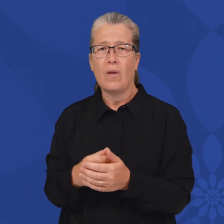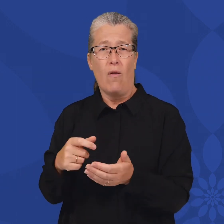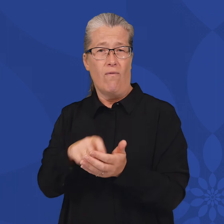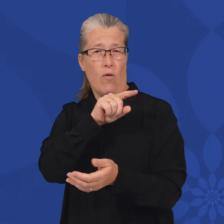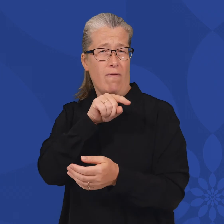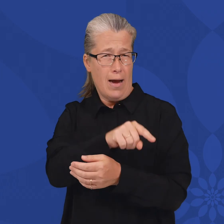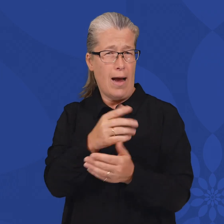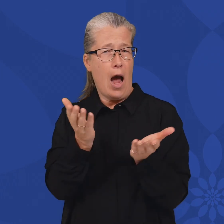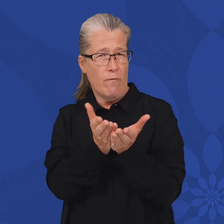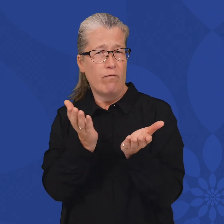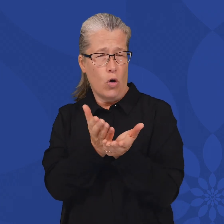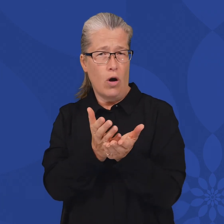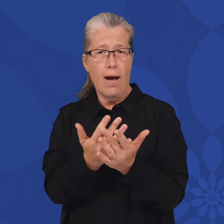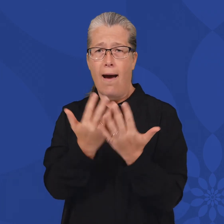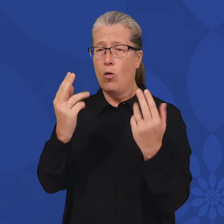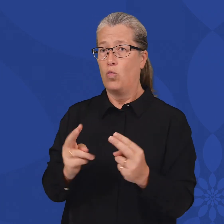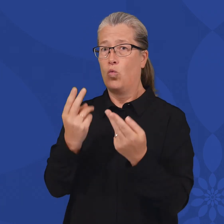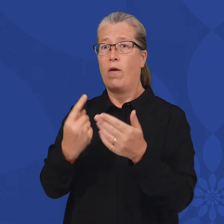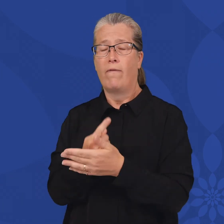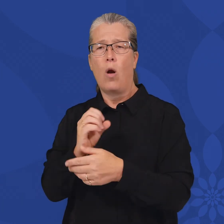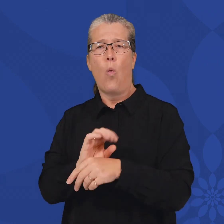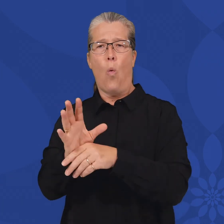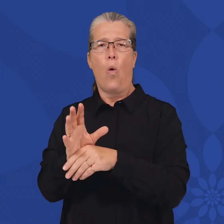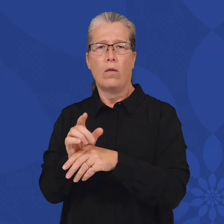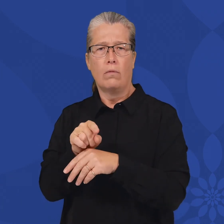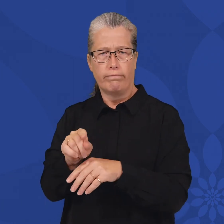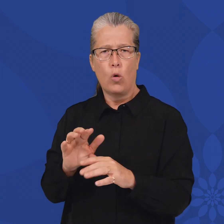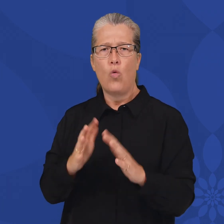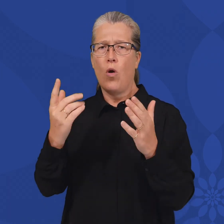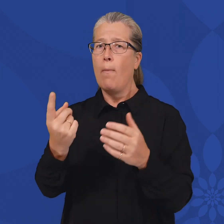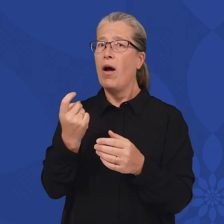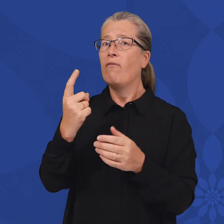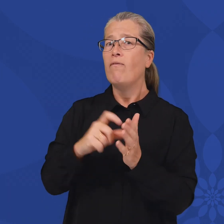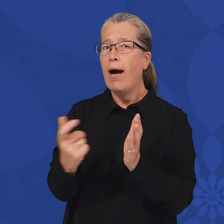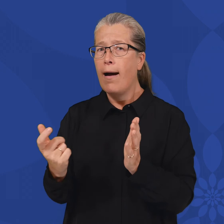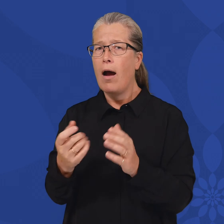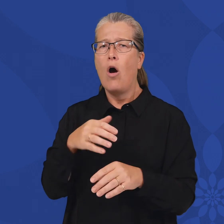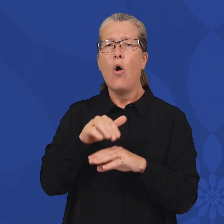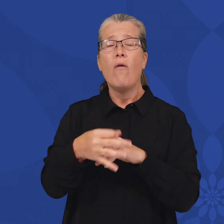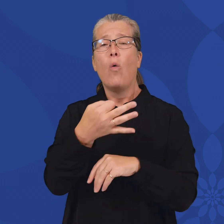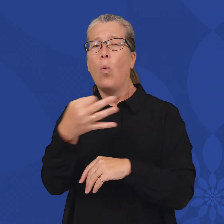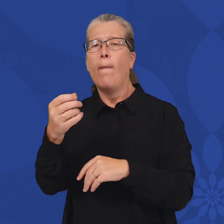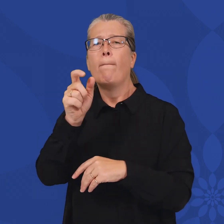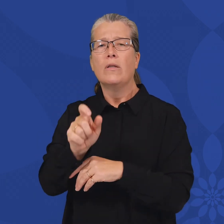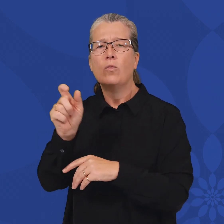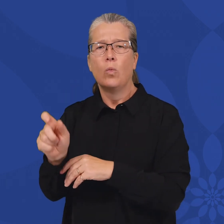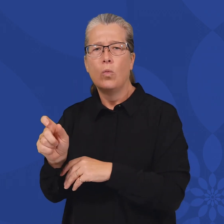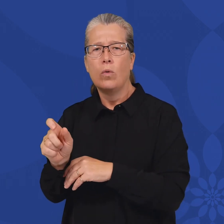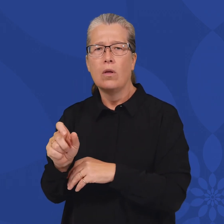Jämfört med den föregående veckan har antalet nya coronafall per vecka ökat med över 800 fall.